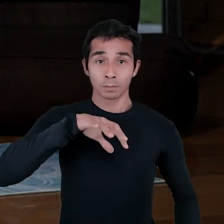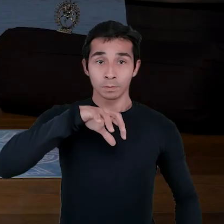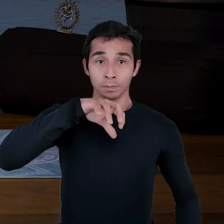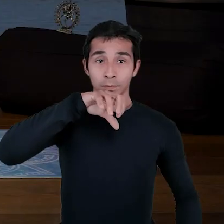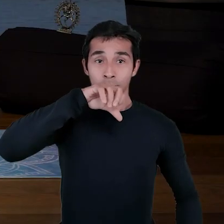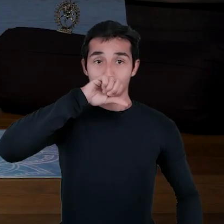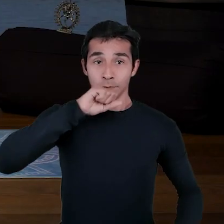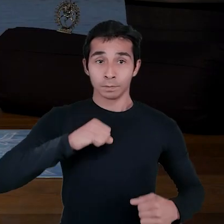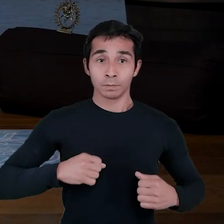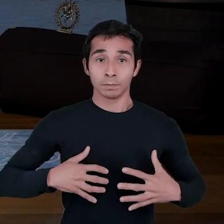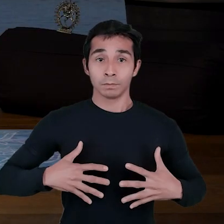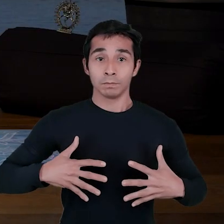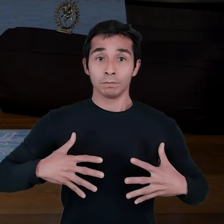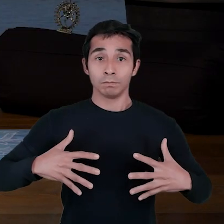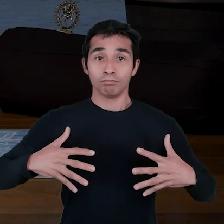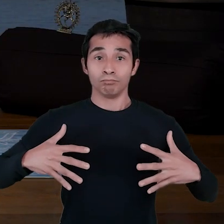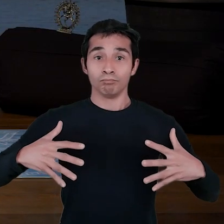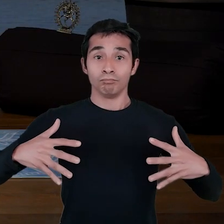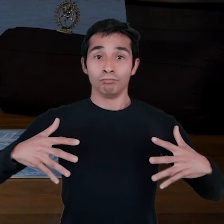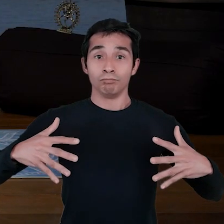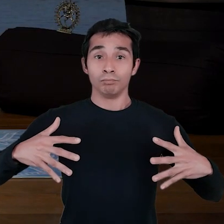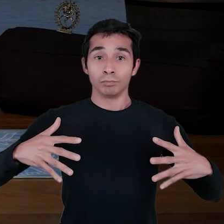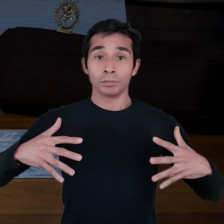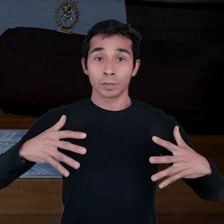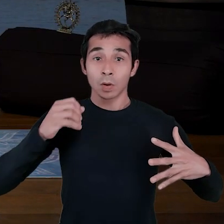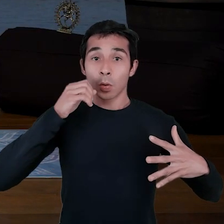Deixe os pulmões bem cheios de ar.